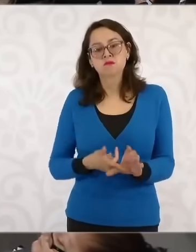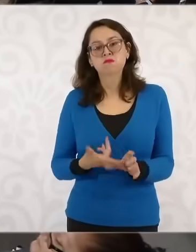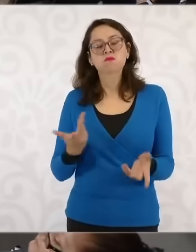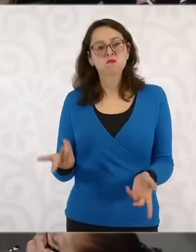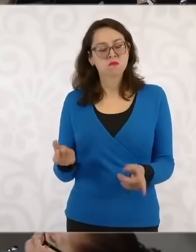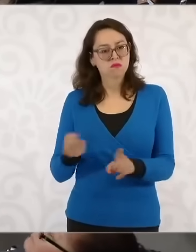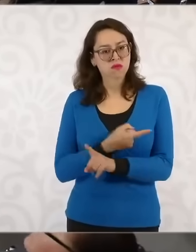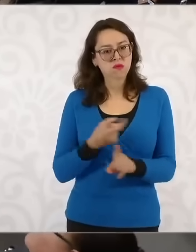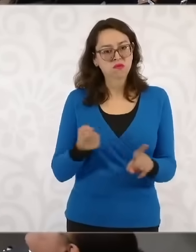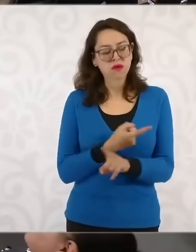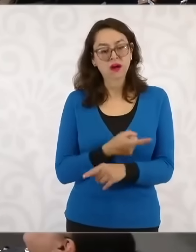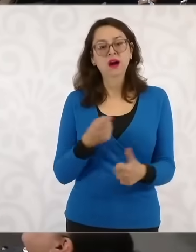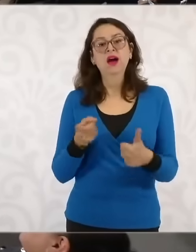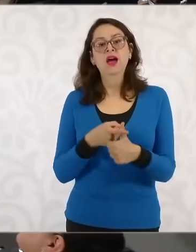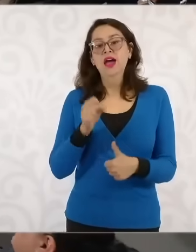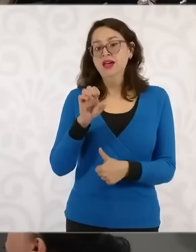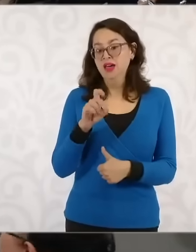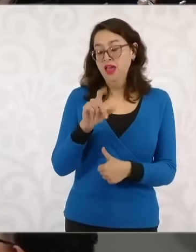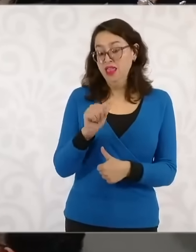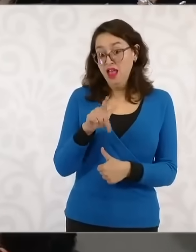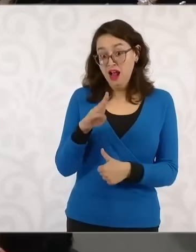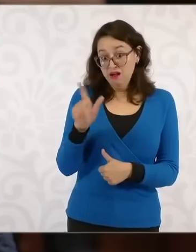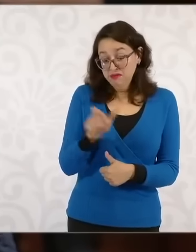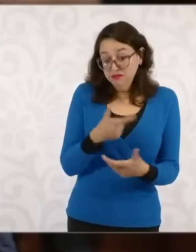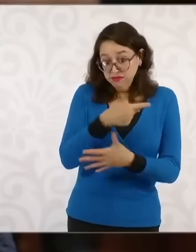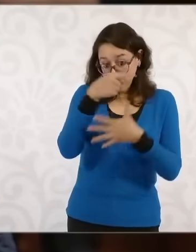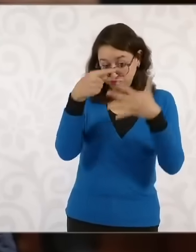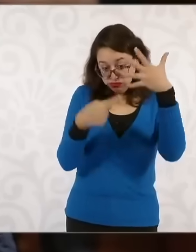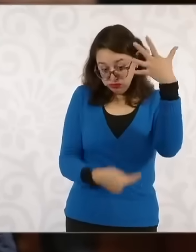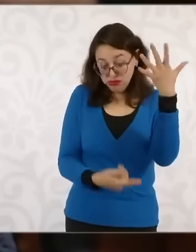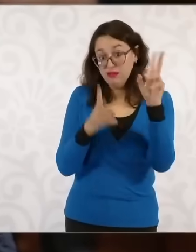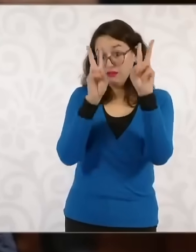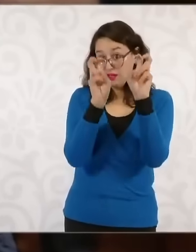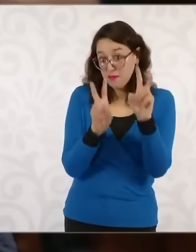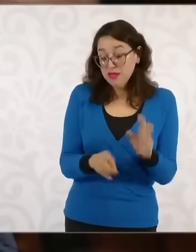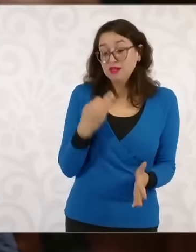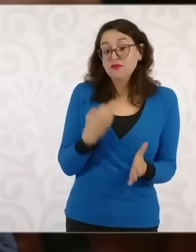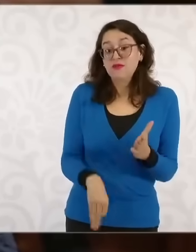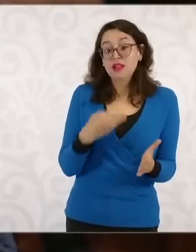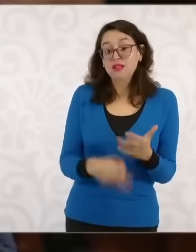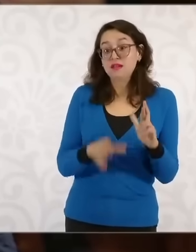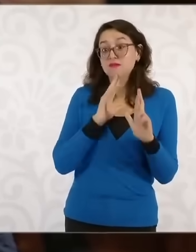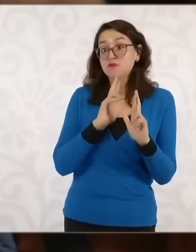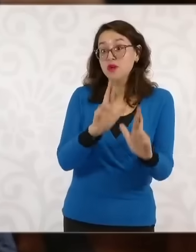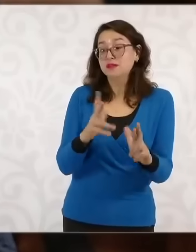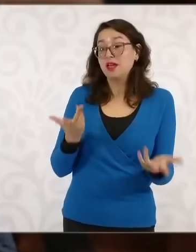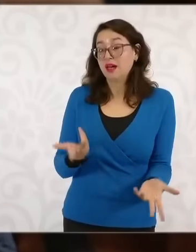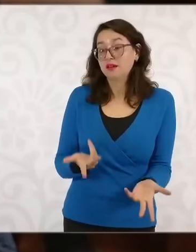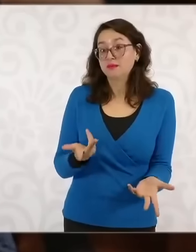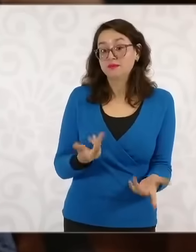caso Calmex, preguntarle si estarían analizando una agenda de temas prioritarios para esta nueva